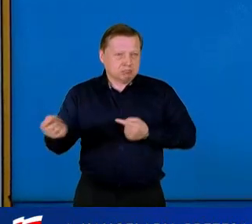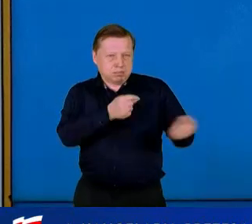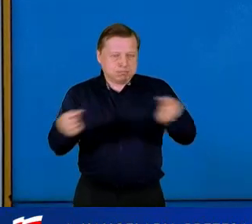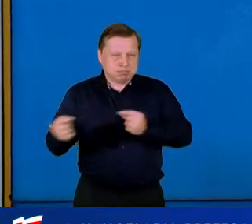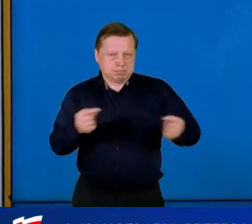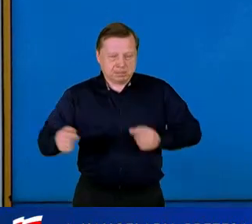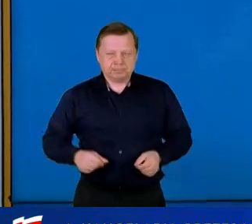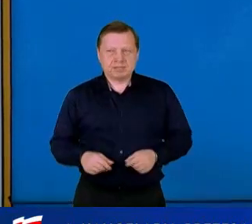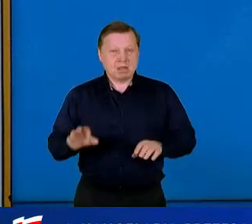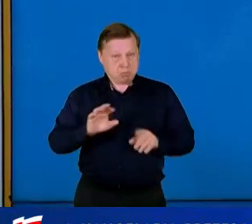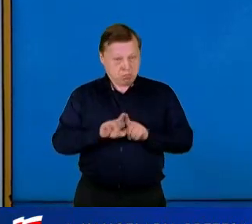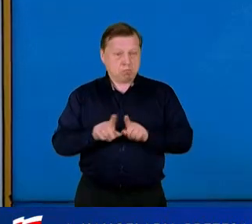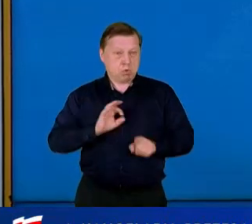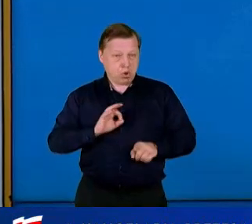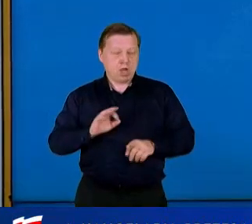Także w mojej rodzinie mam, bardzo bliskiej rodzinie,